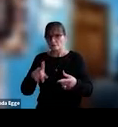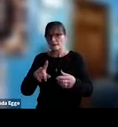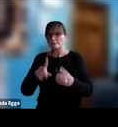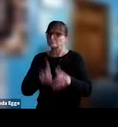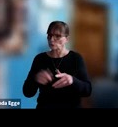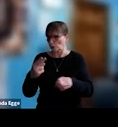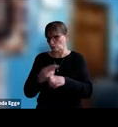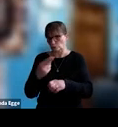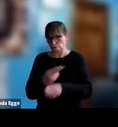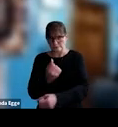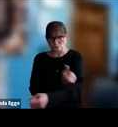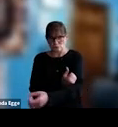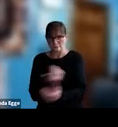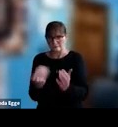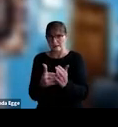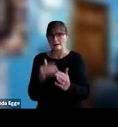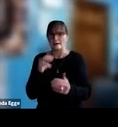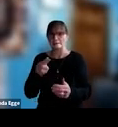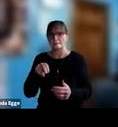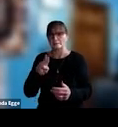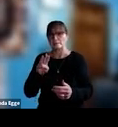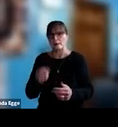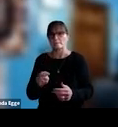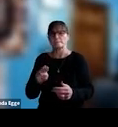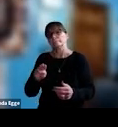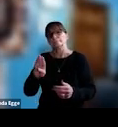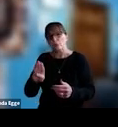y eso le ayudó a adormecer los síntomas.